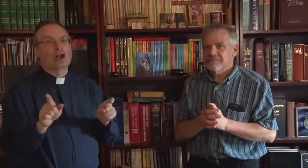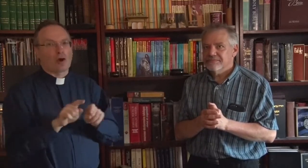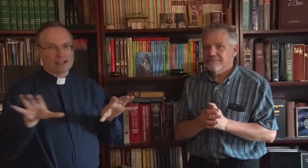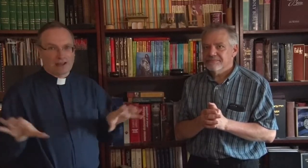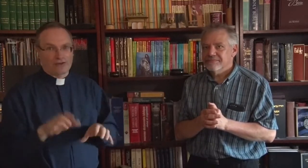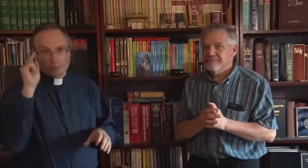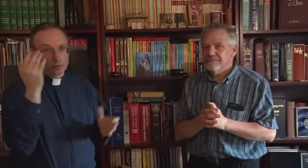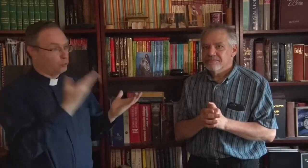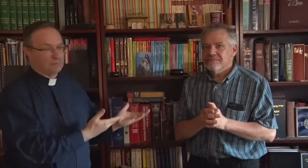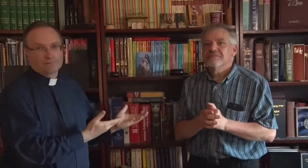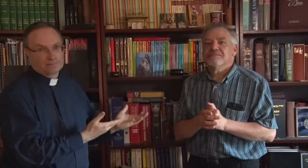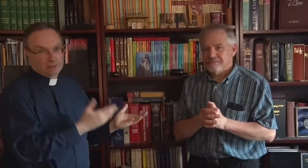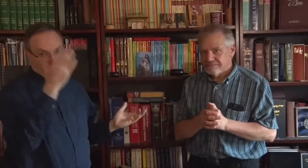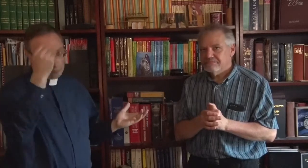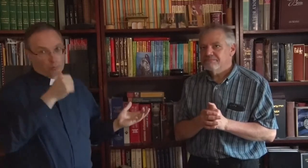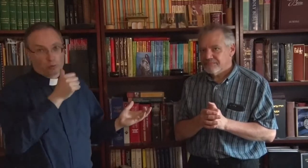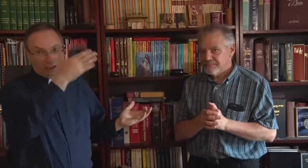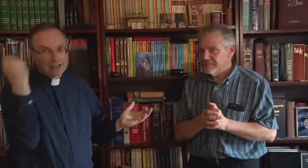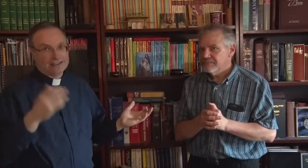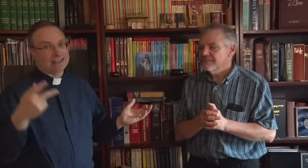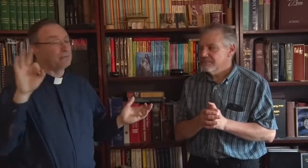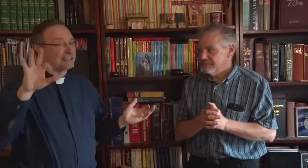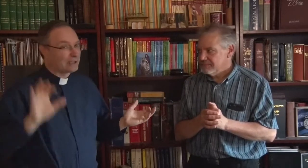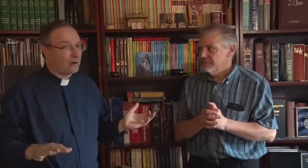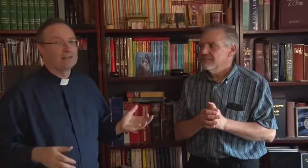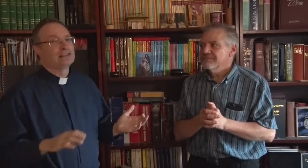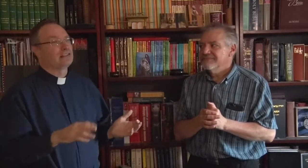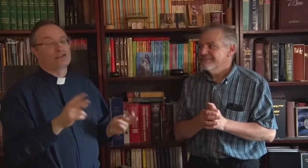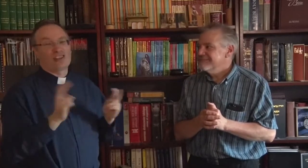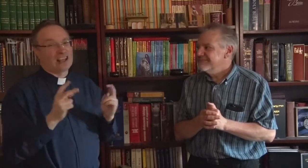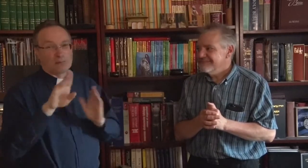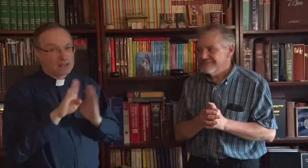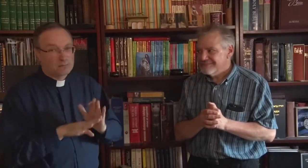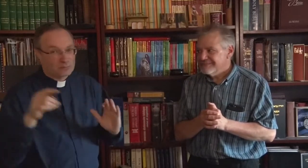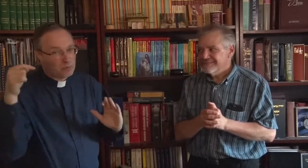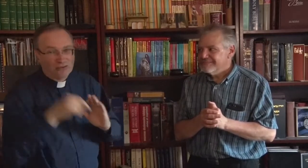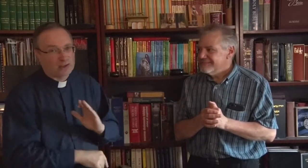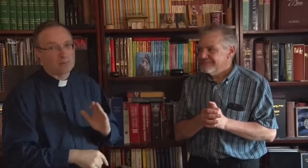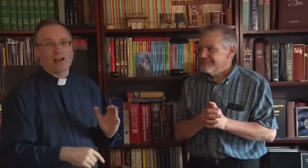comme il l’as fait pour lui. Il ne faut pas oublier, il était pasteur il connaissait la bible profondément